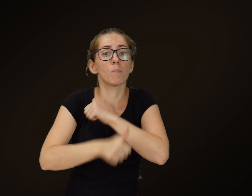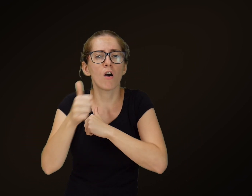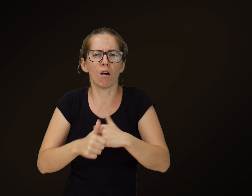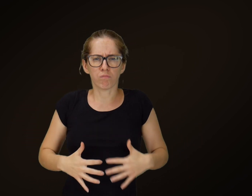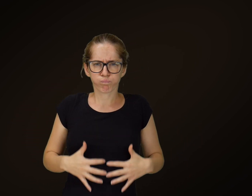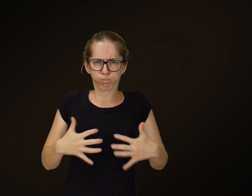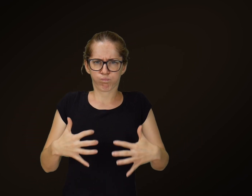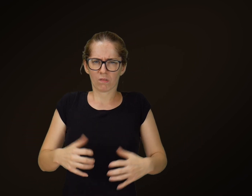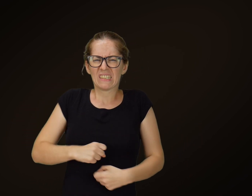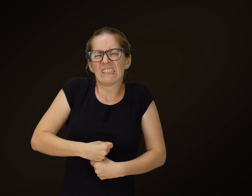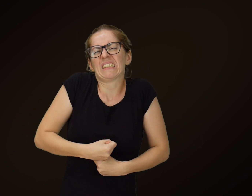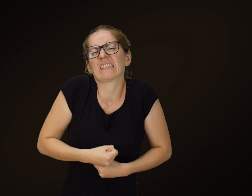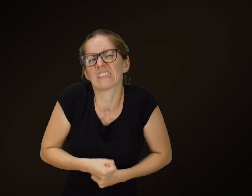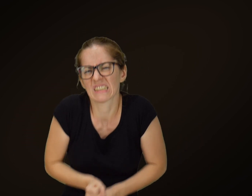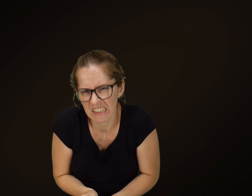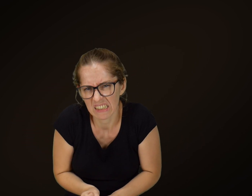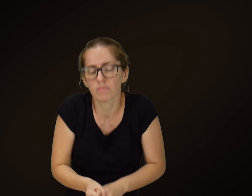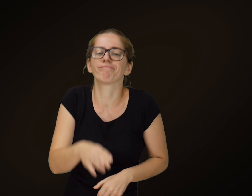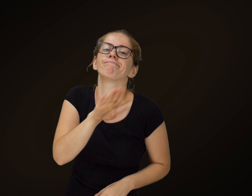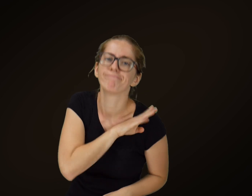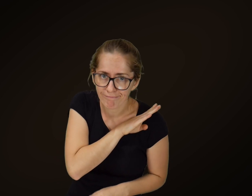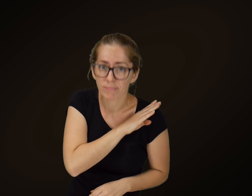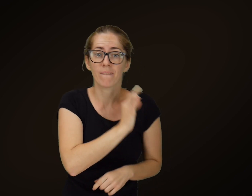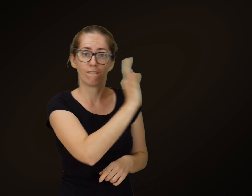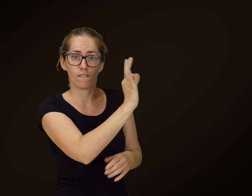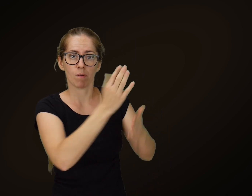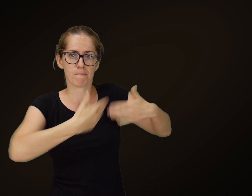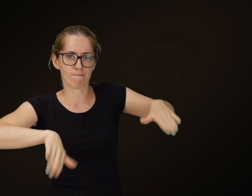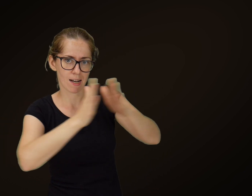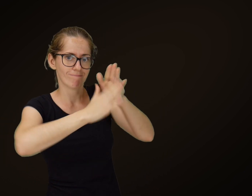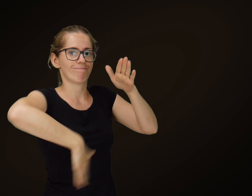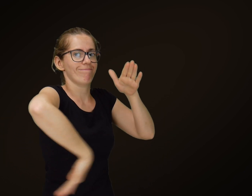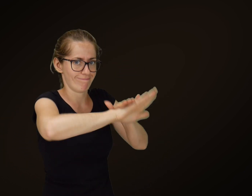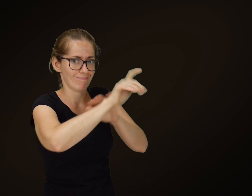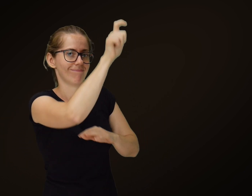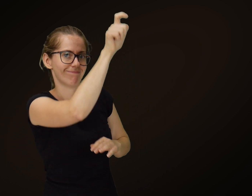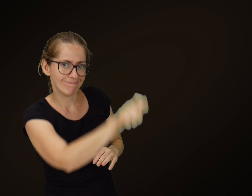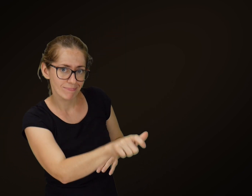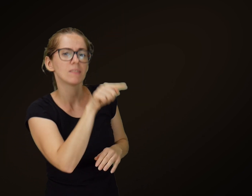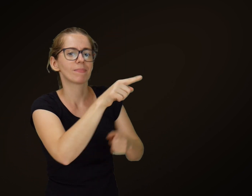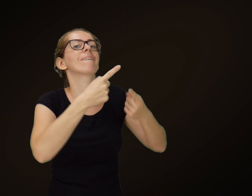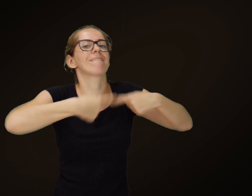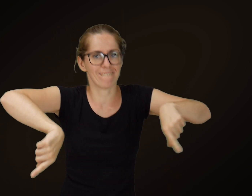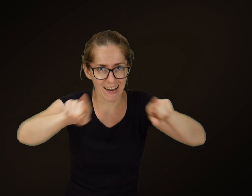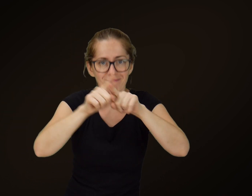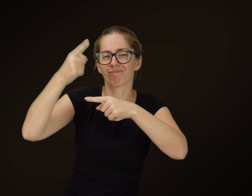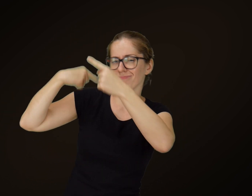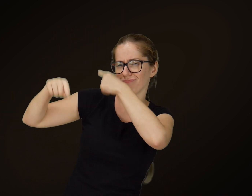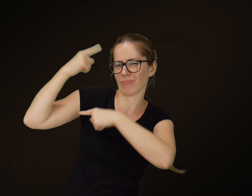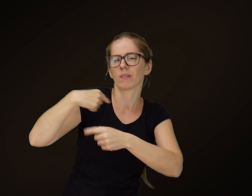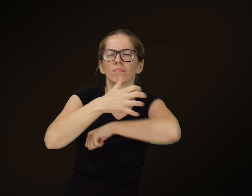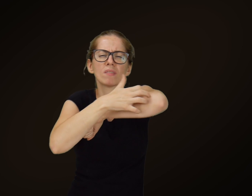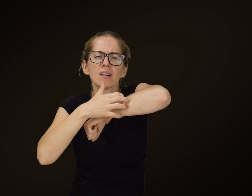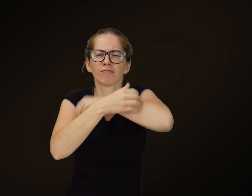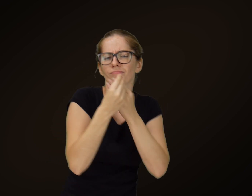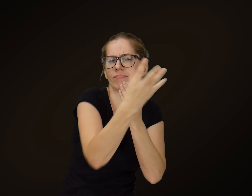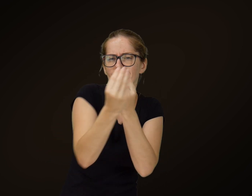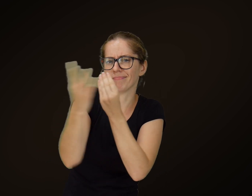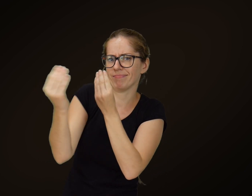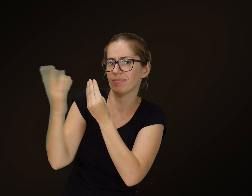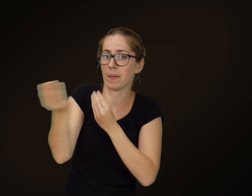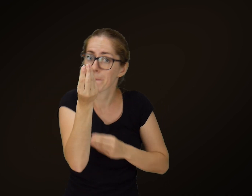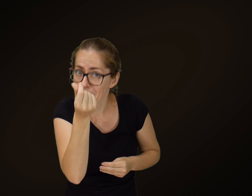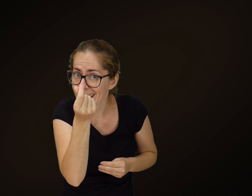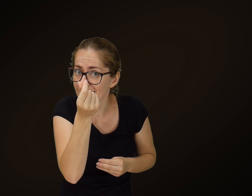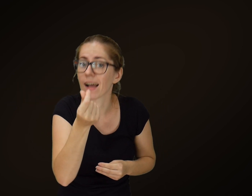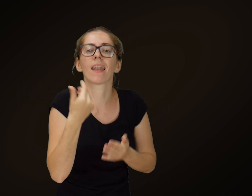Pękł z sadła. Dziedzic po nim gdy jałmużny sypie